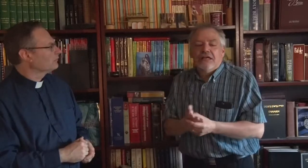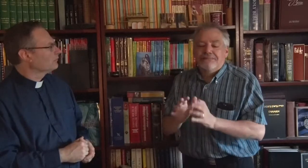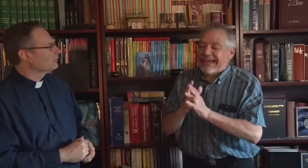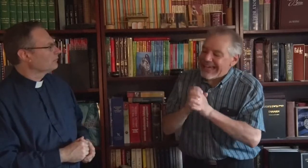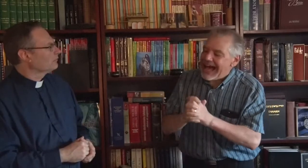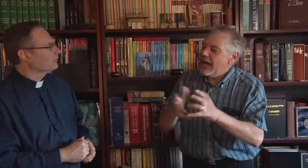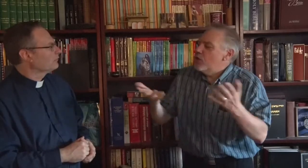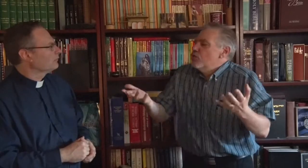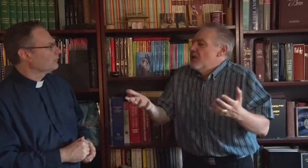prière…